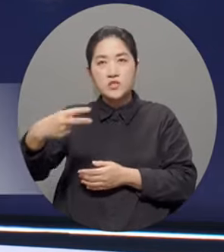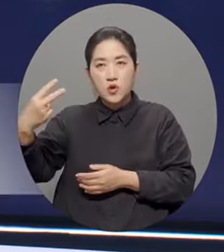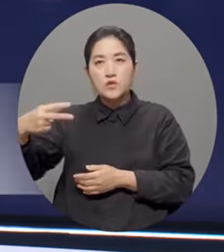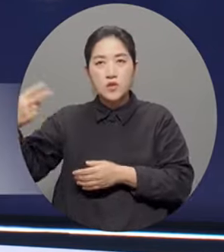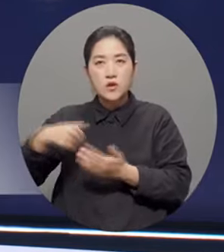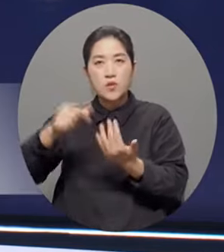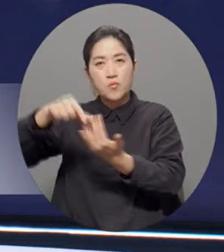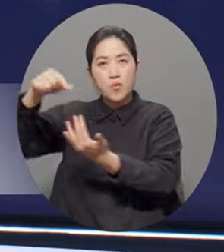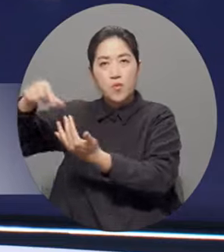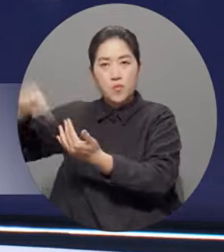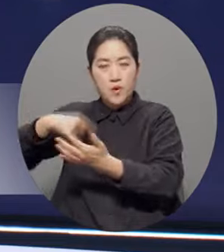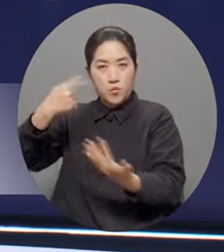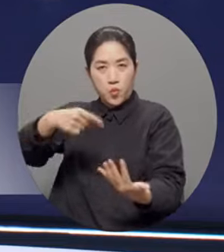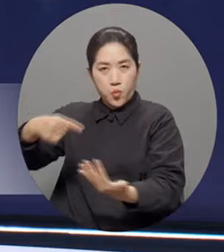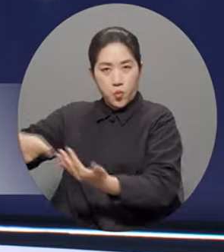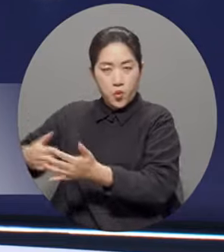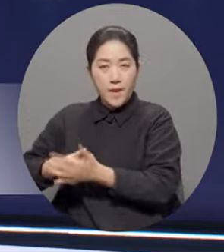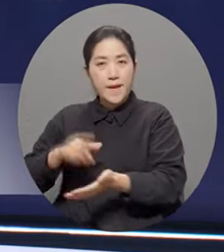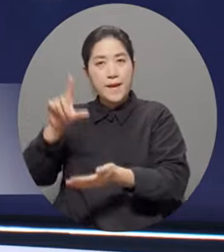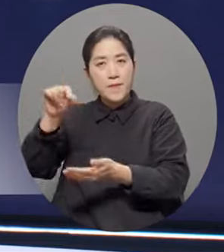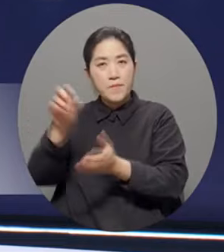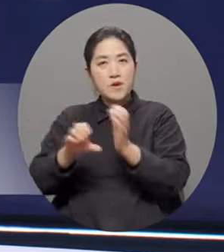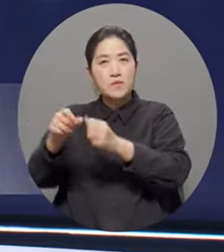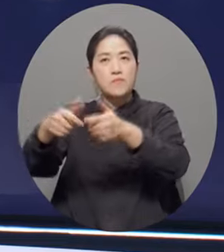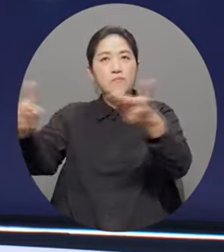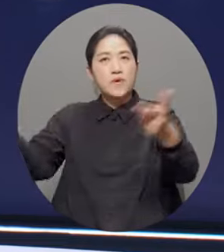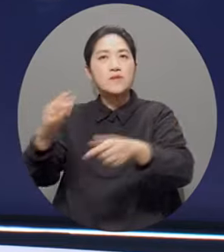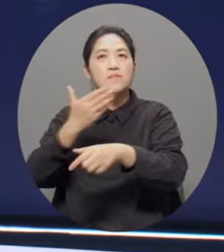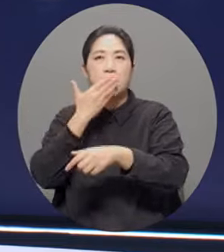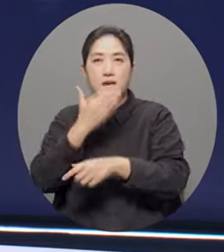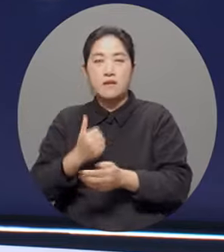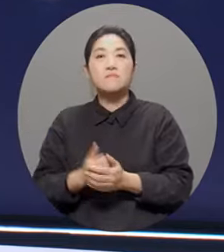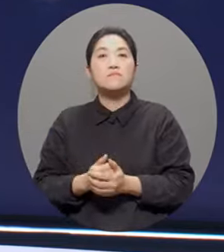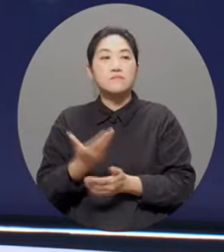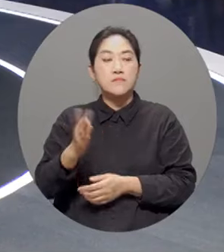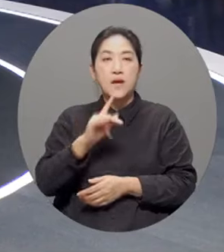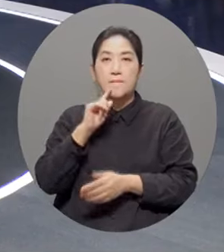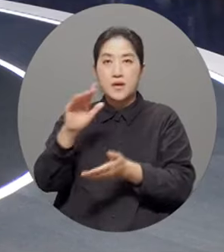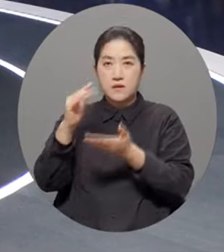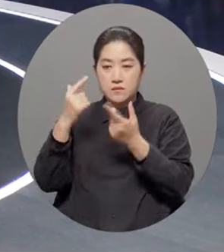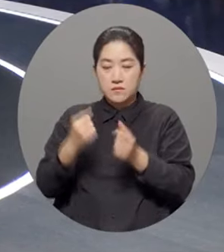앞으로 5년간 2000명씩 계속 뽑을 경우 일단 1만 명 정도 더 늘릴 수 있다는 계산이죠.